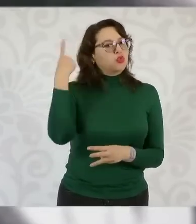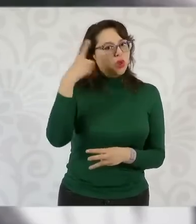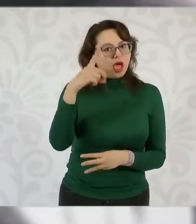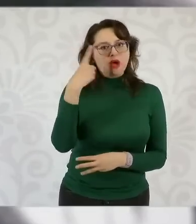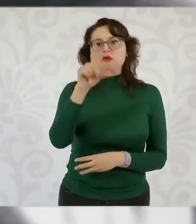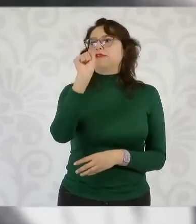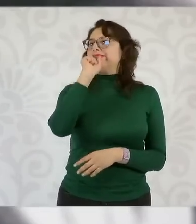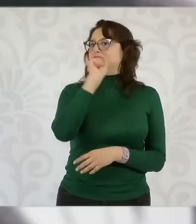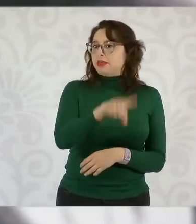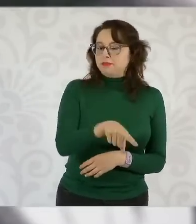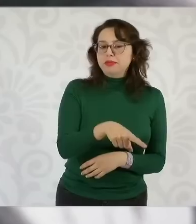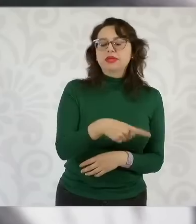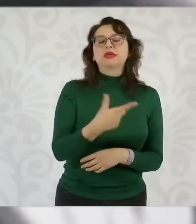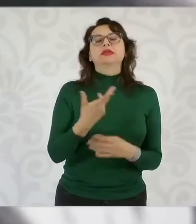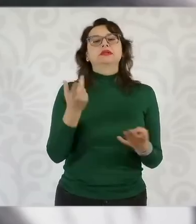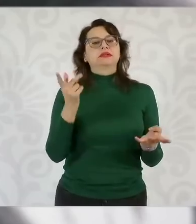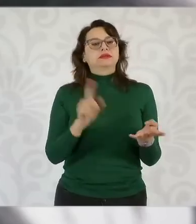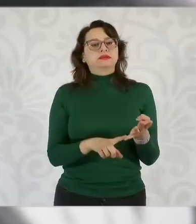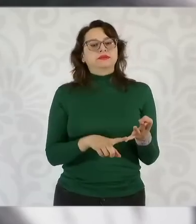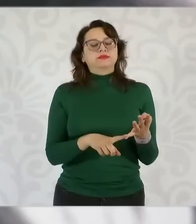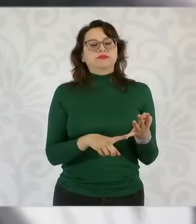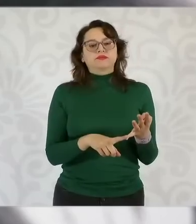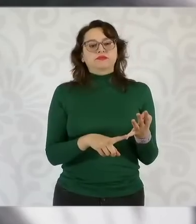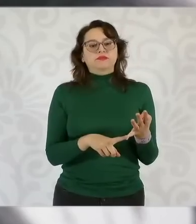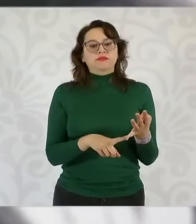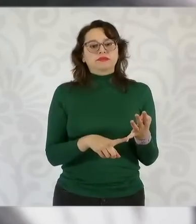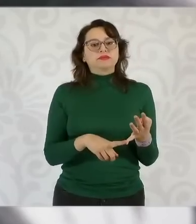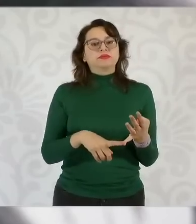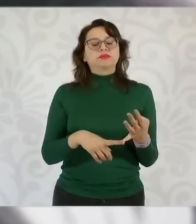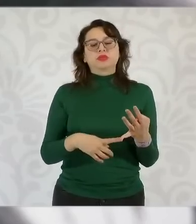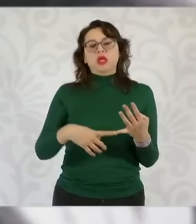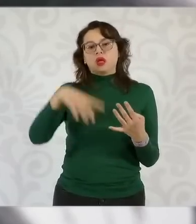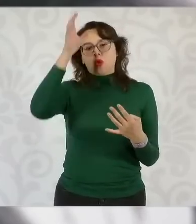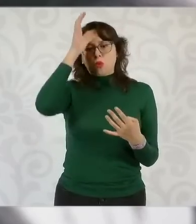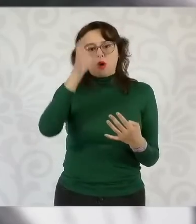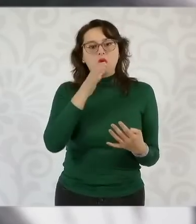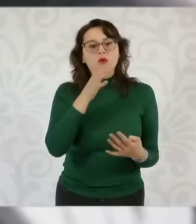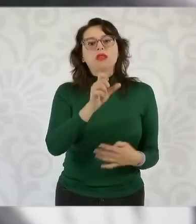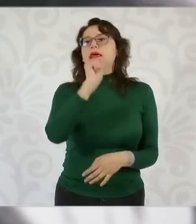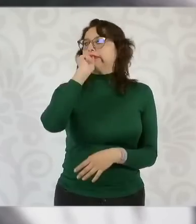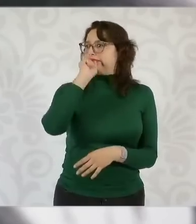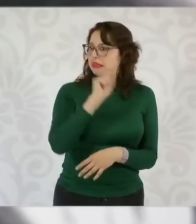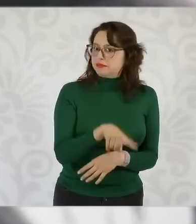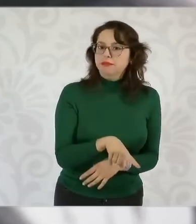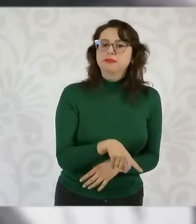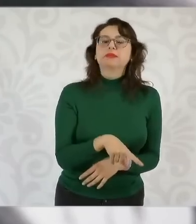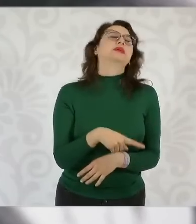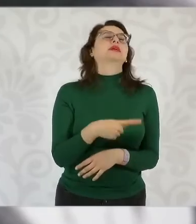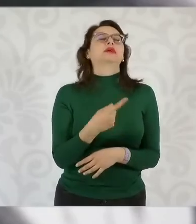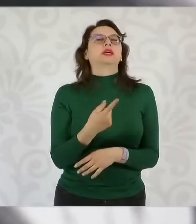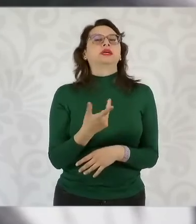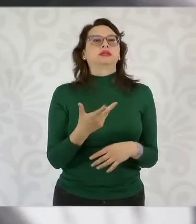que vamos a anunciar aquí eh Coahuila que estuvo el gobernador en uno de los eventos en la laguna